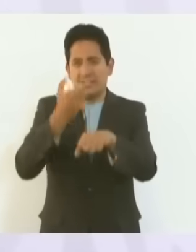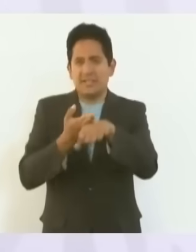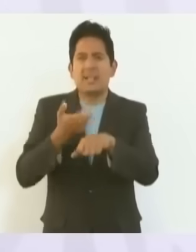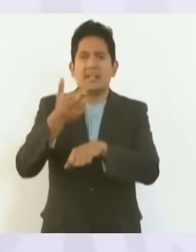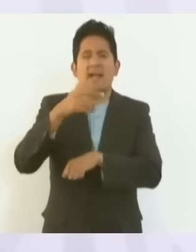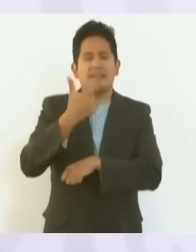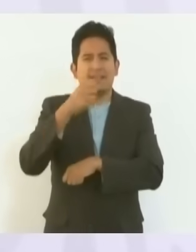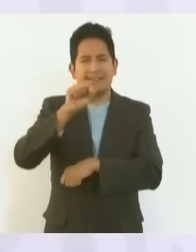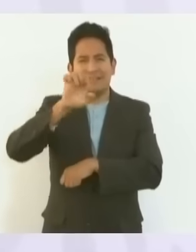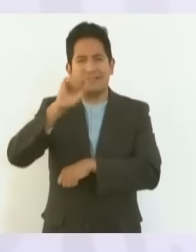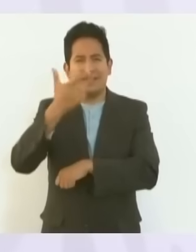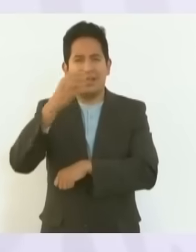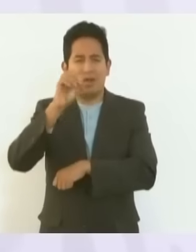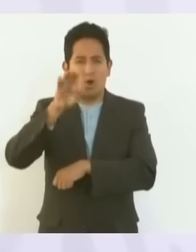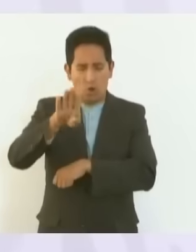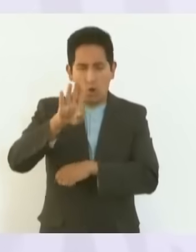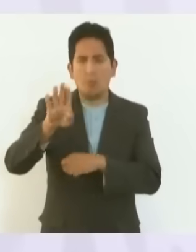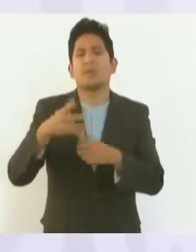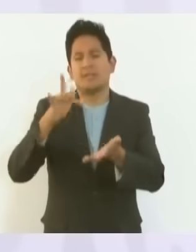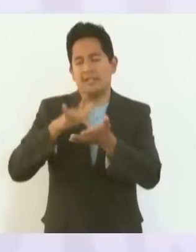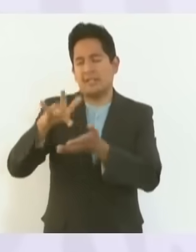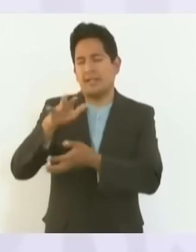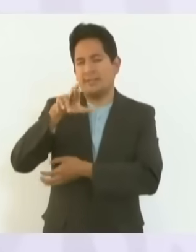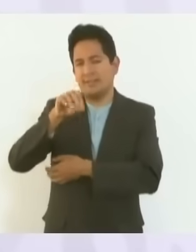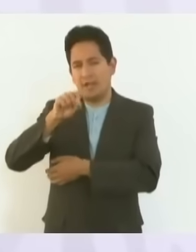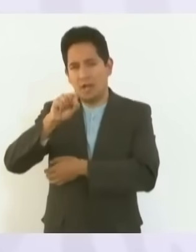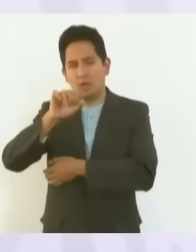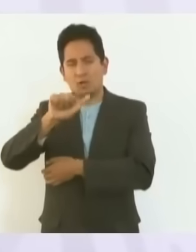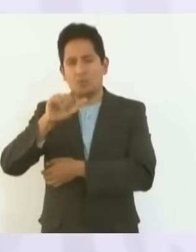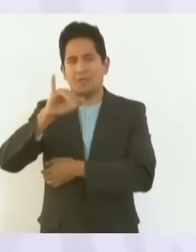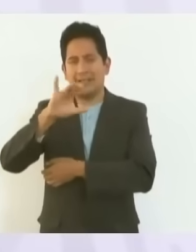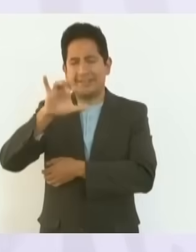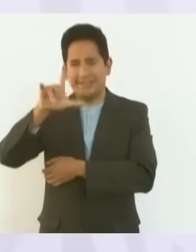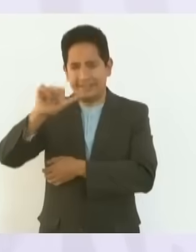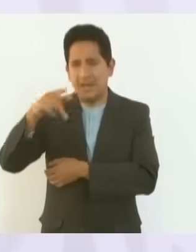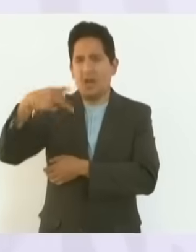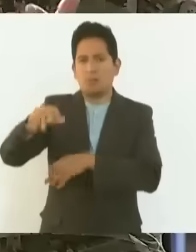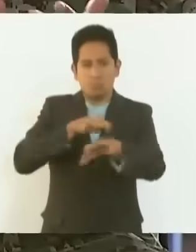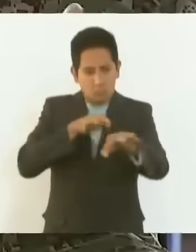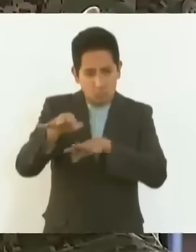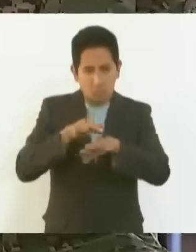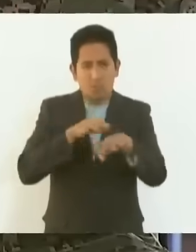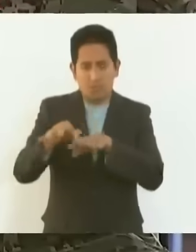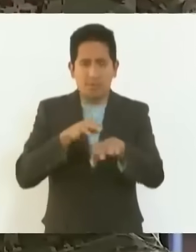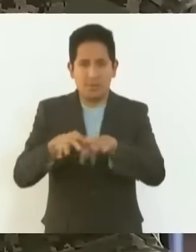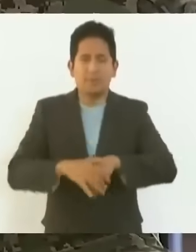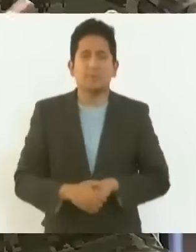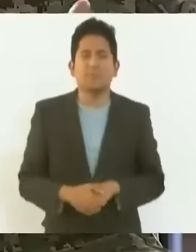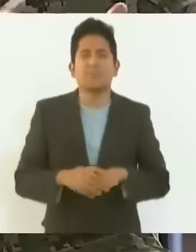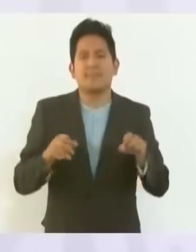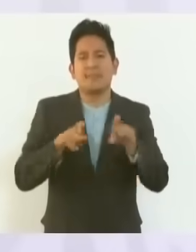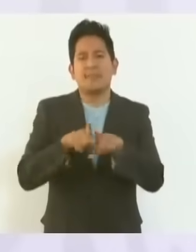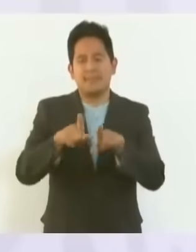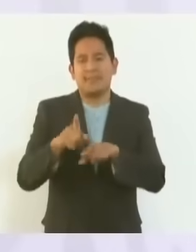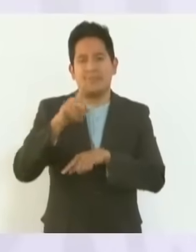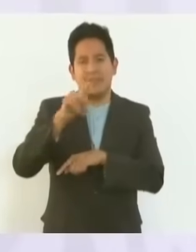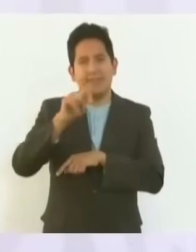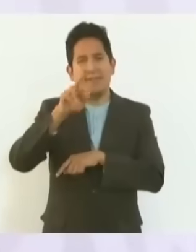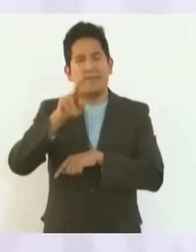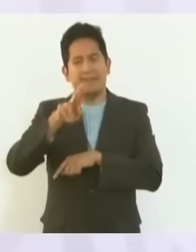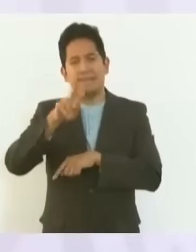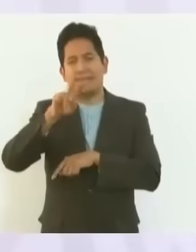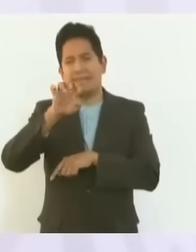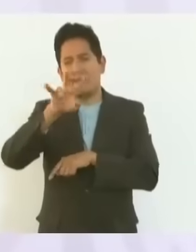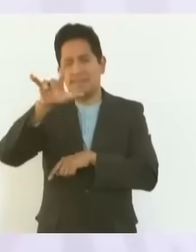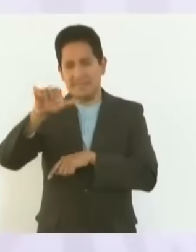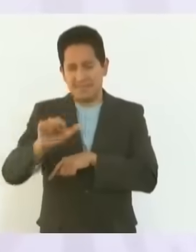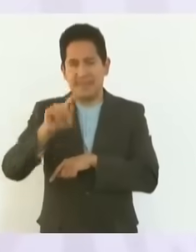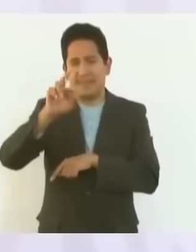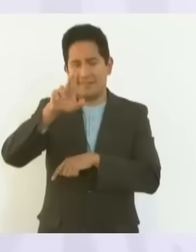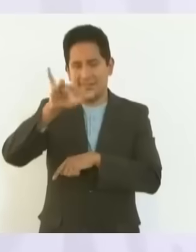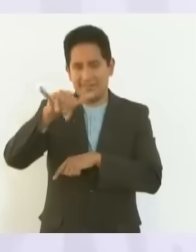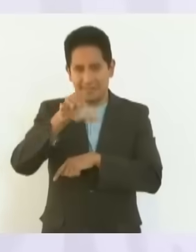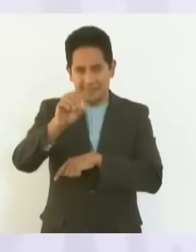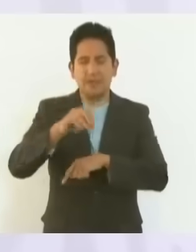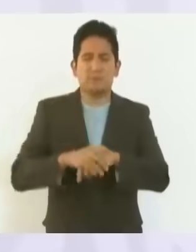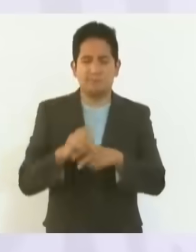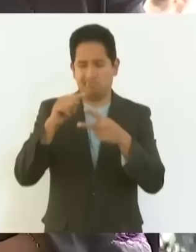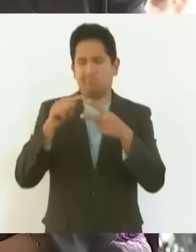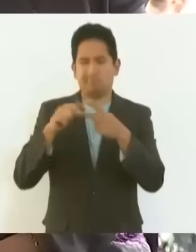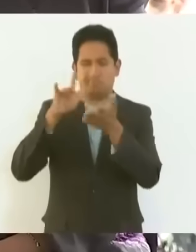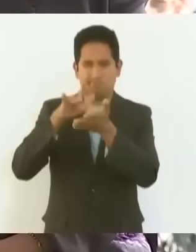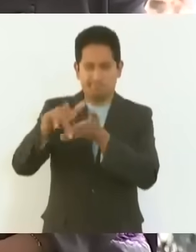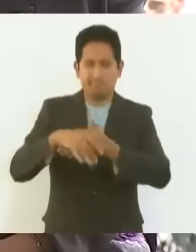ello pues le damos las gracias a Rosaela por este trabajo y al general Ricardo Trevilla Trejo.